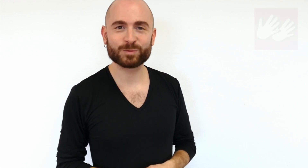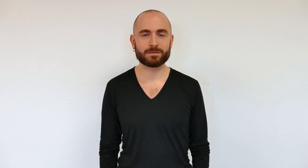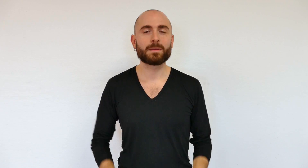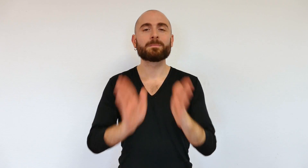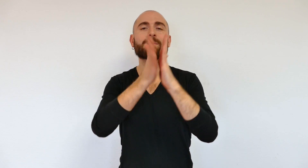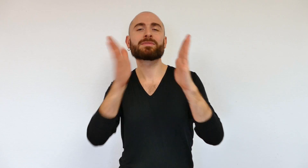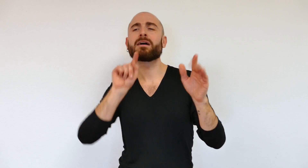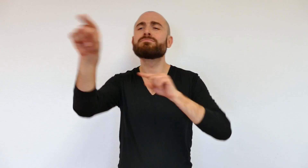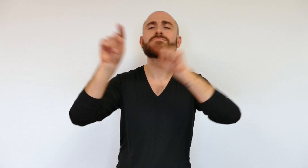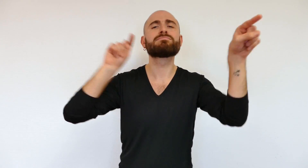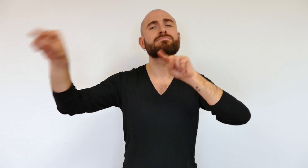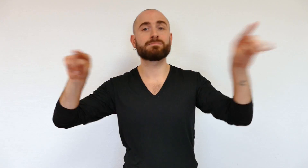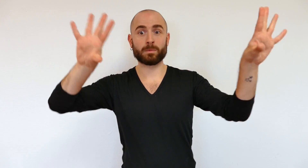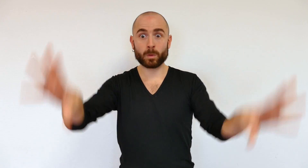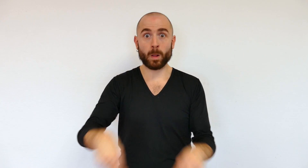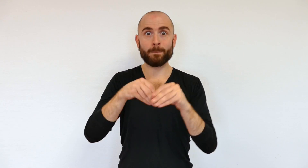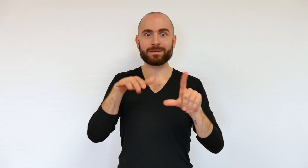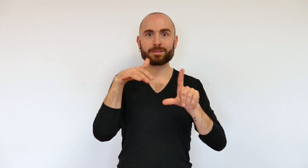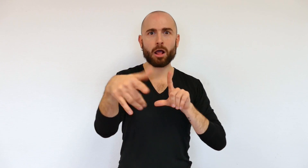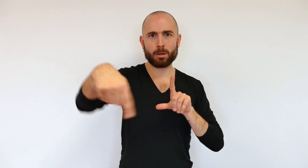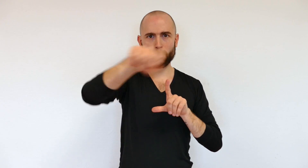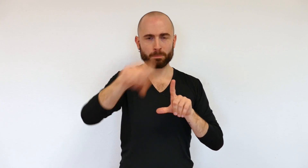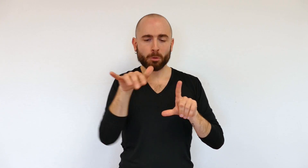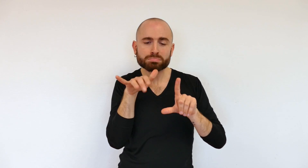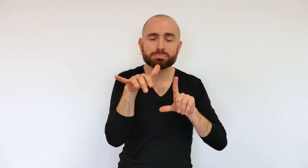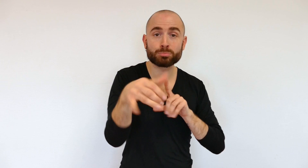Le catalogue des bibliothèques est accessible en ligne, par ici :